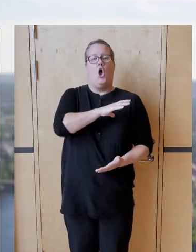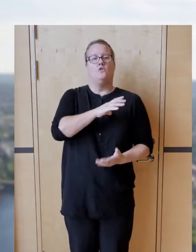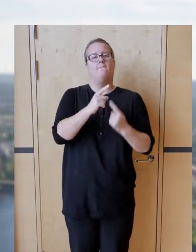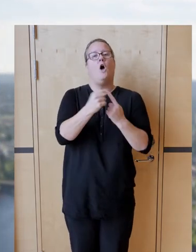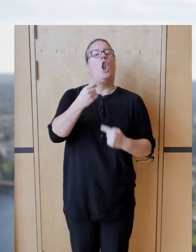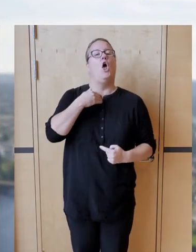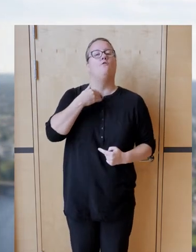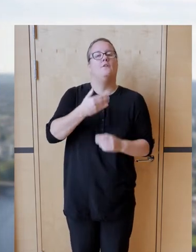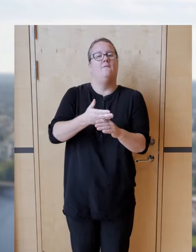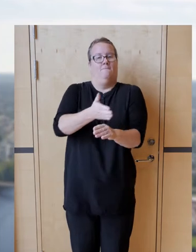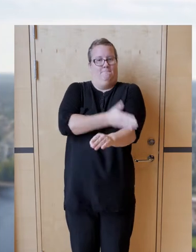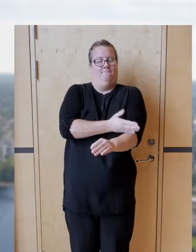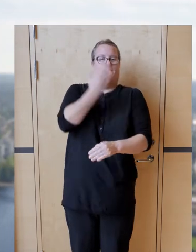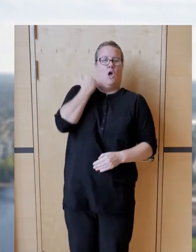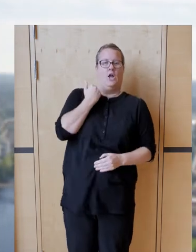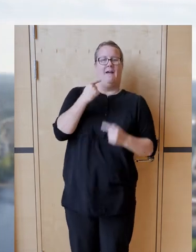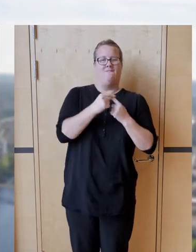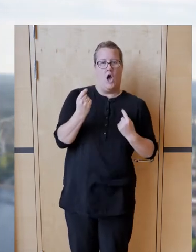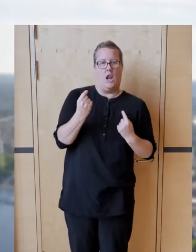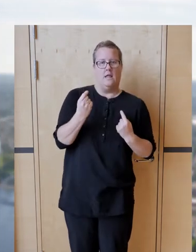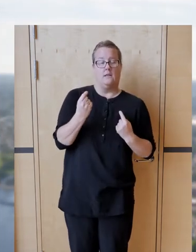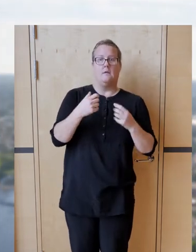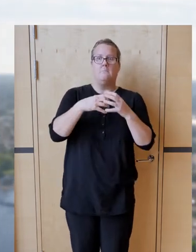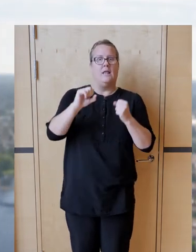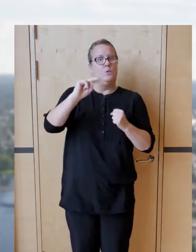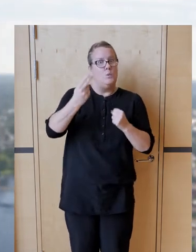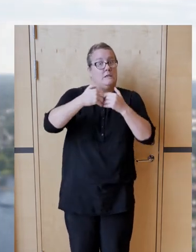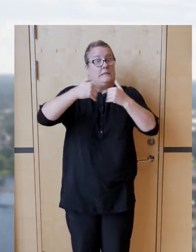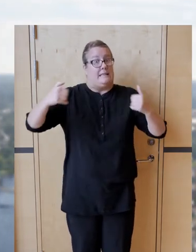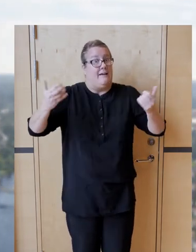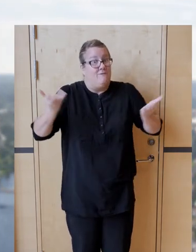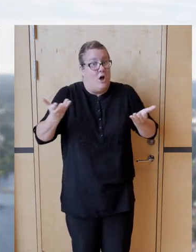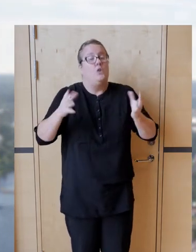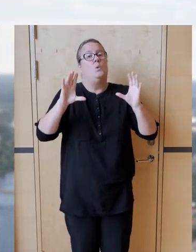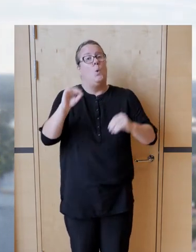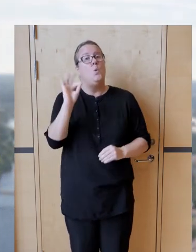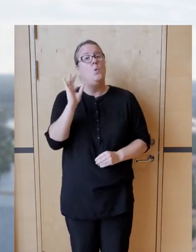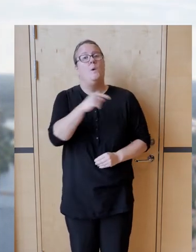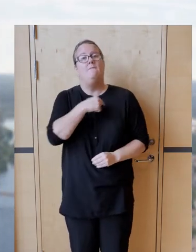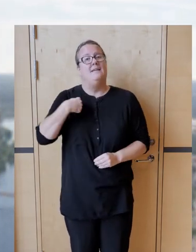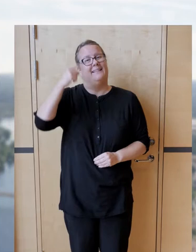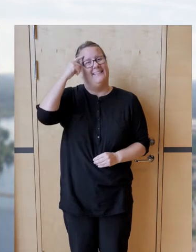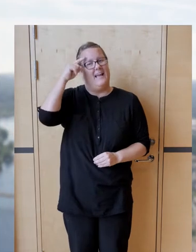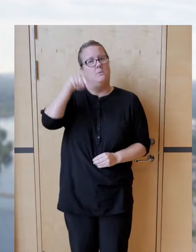Skillnaden är väl var vi 23 på frågan idag Och vilka satsningar vill göra för Skellefteå